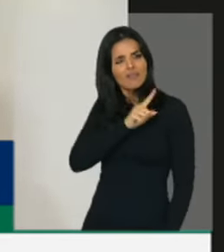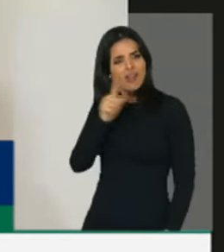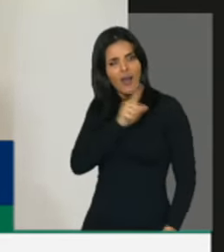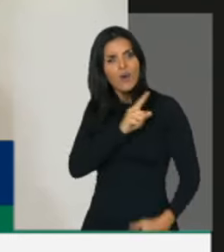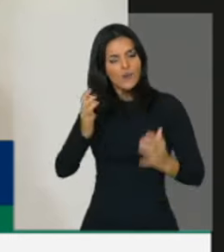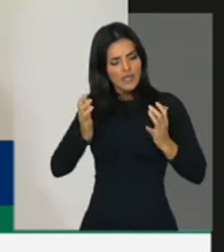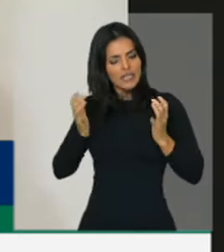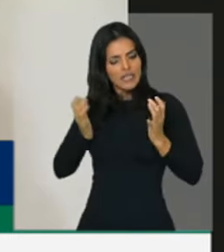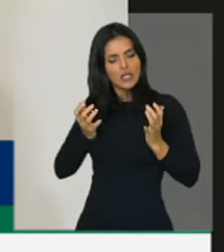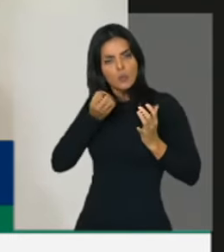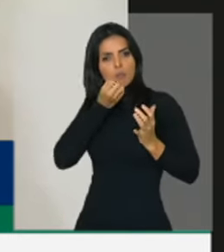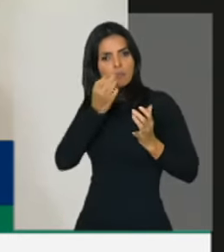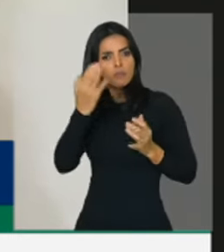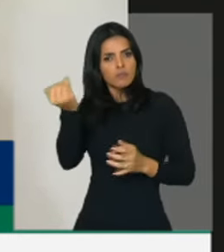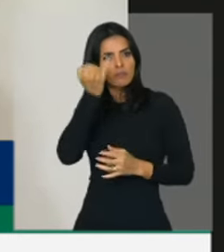HONESTAMENTE. ALIÁS, É TUDO AQUILO QUE NÓS ALMEJAMOS UM